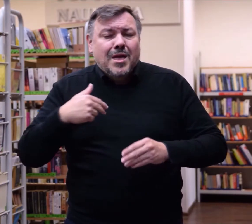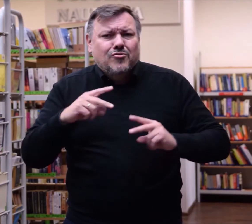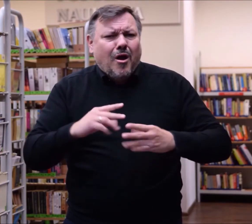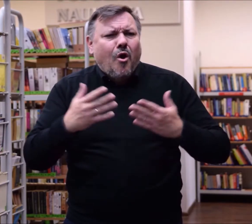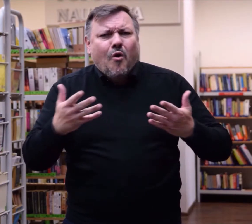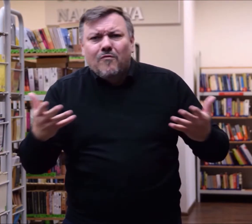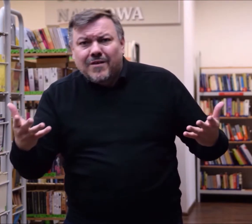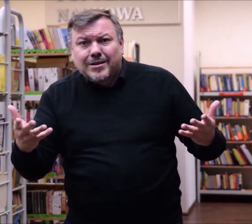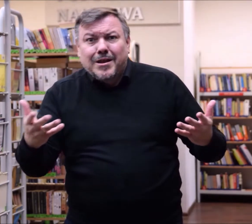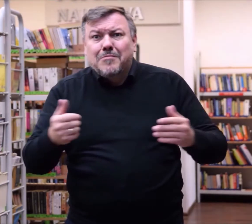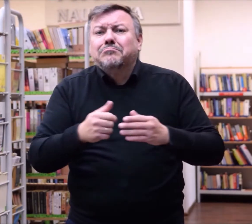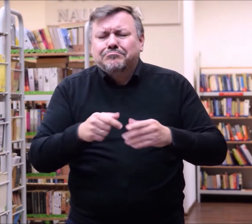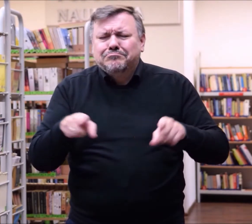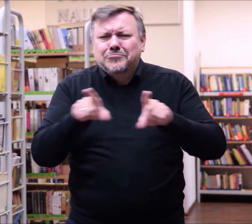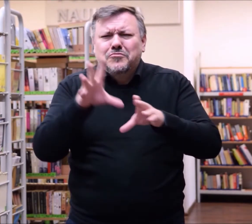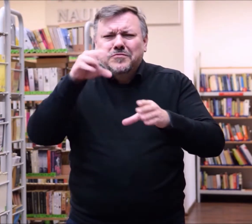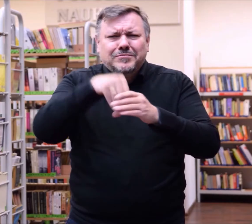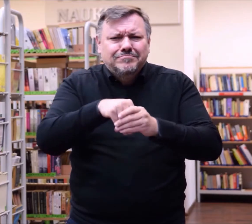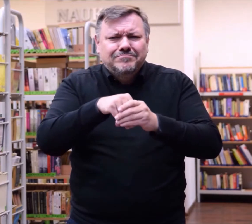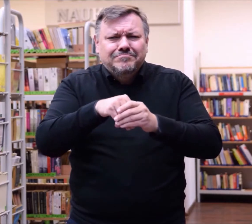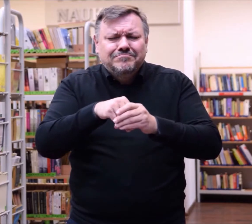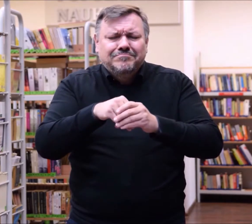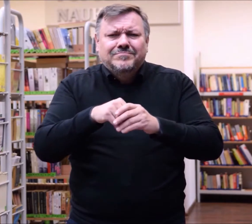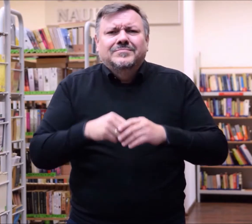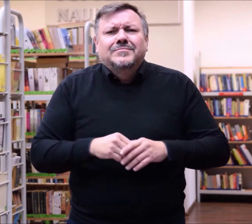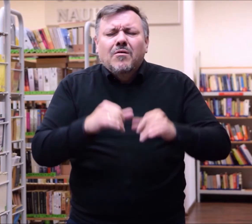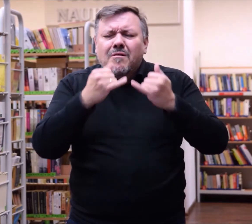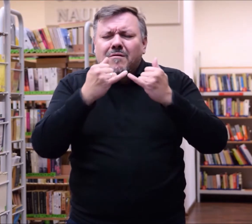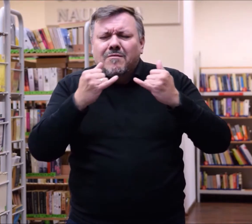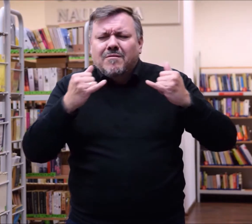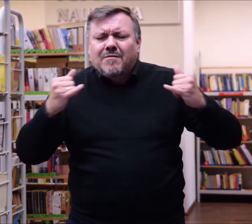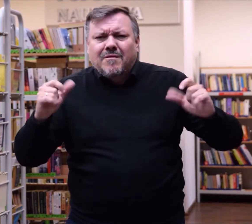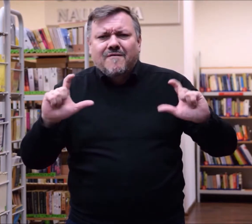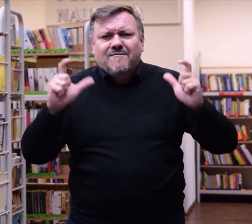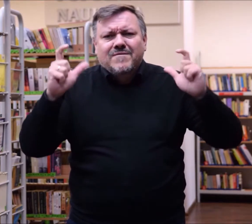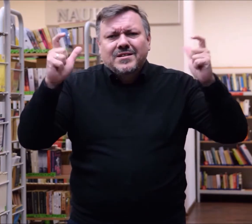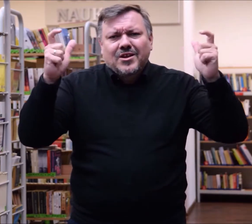W swojej ofercie mamy również różnorodne wydarzenia kulturalne, spotkania autorskie,